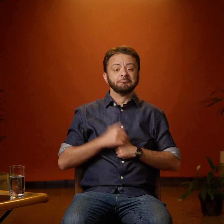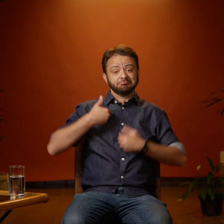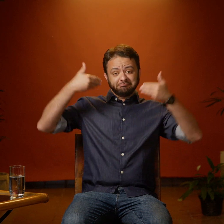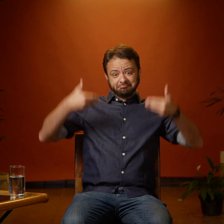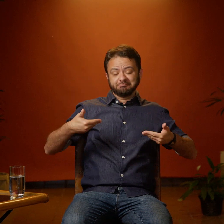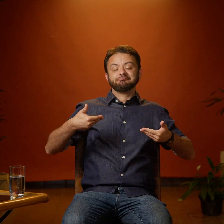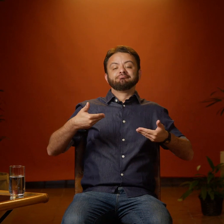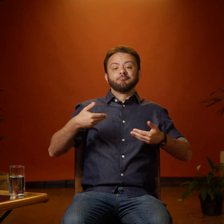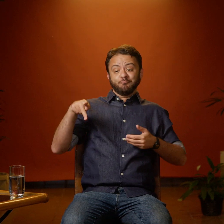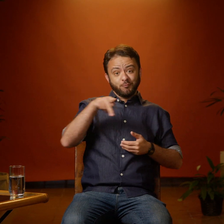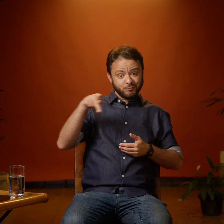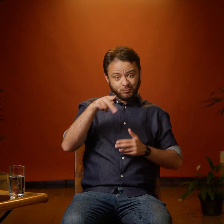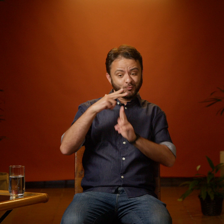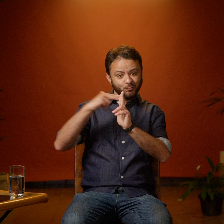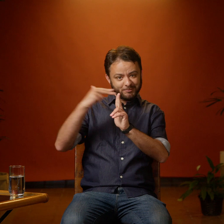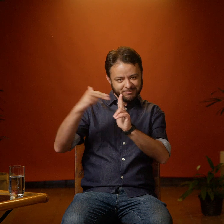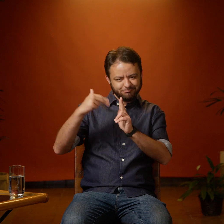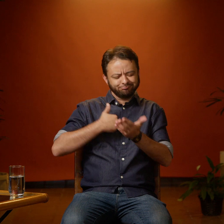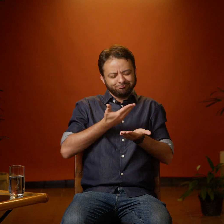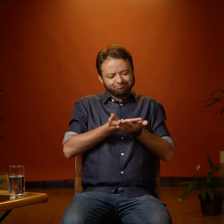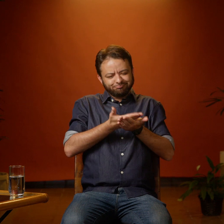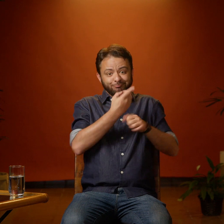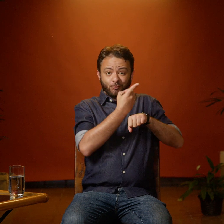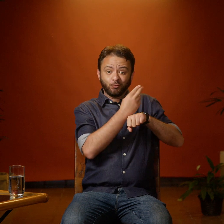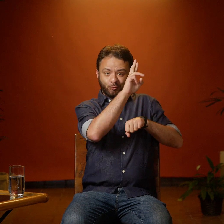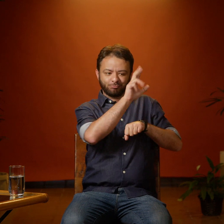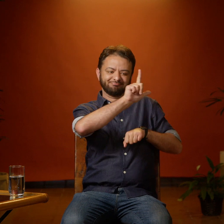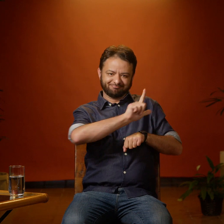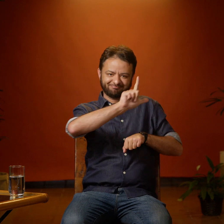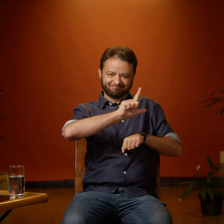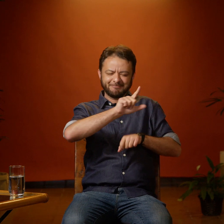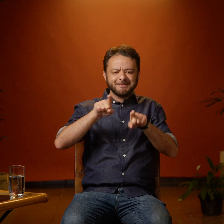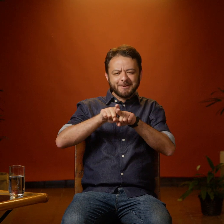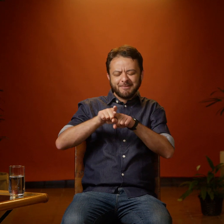Eu sou professor da UnB, com doutorado e licenciatura,